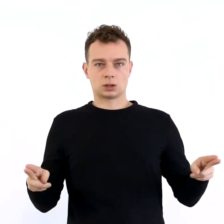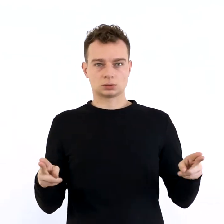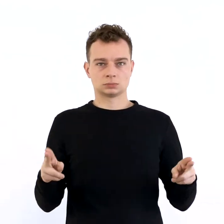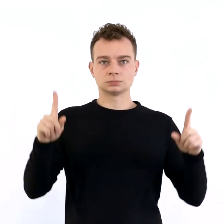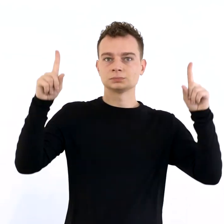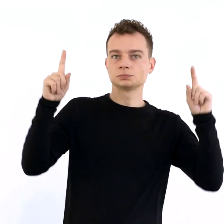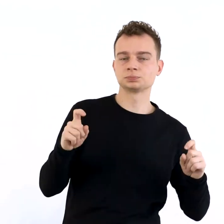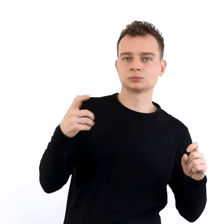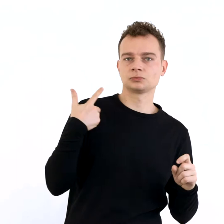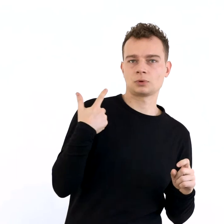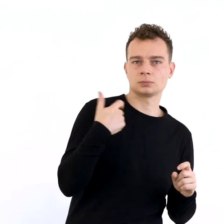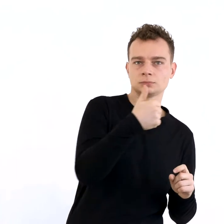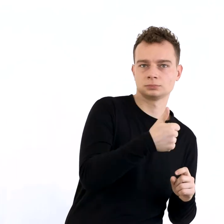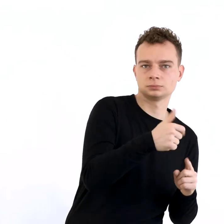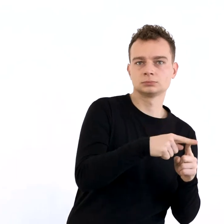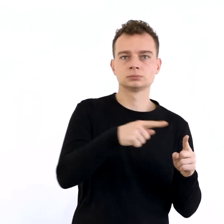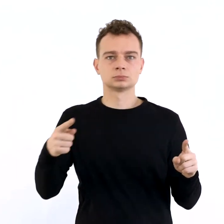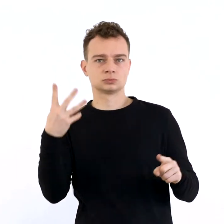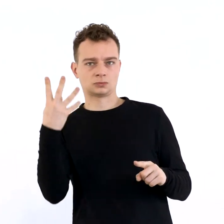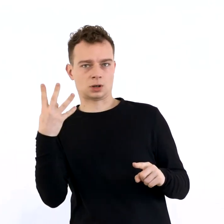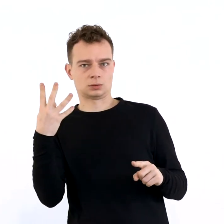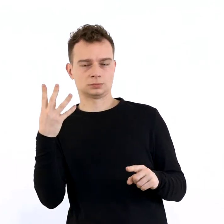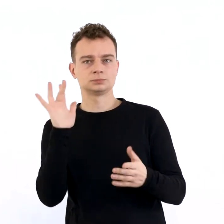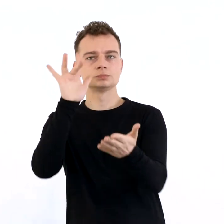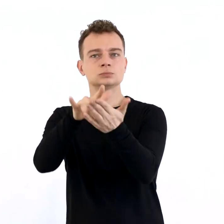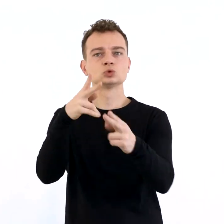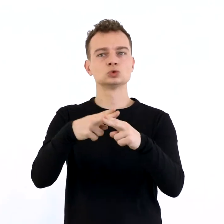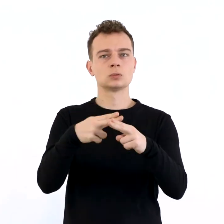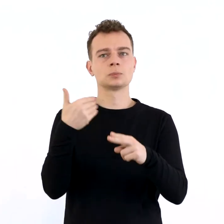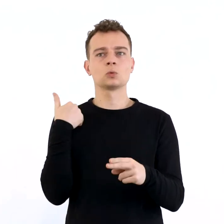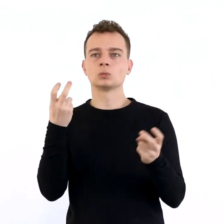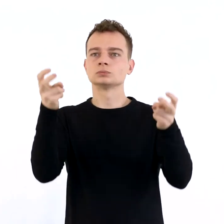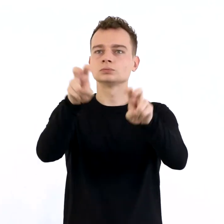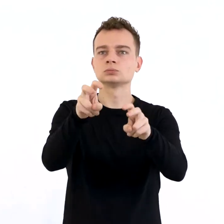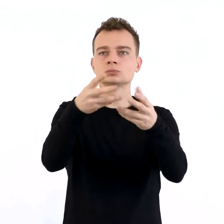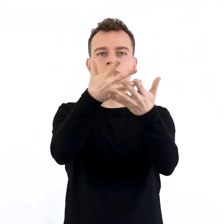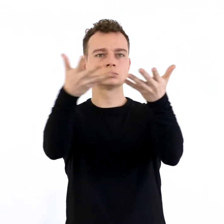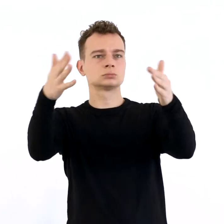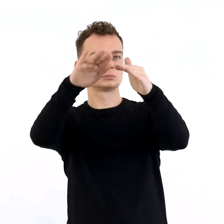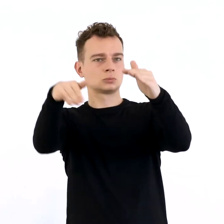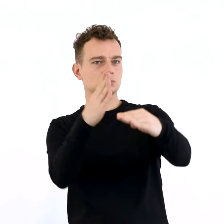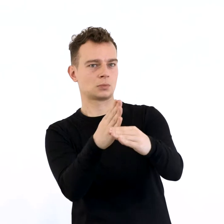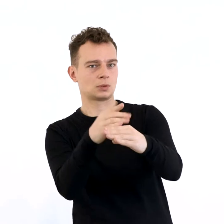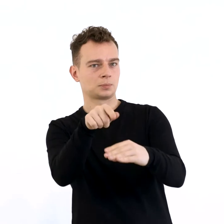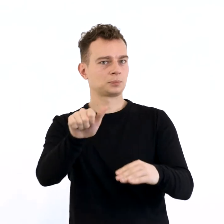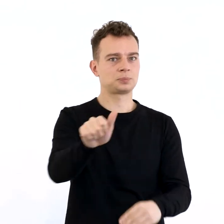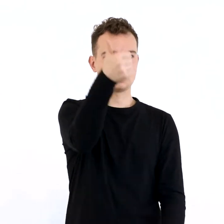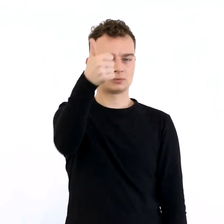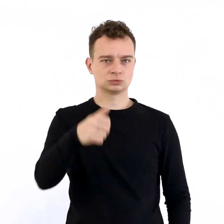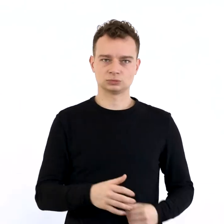Pierwsze podziemne cmentarze powstały w Rzymie w okresie od I w. do IV w.